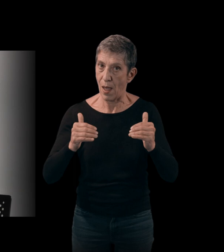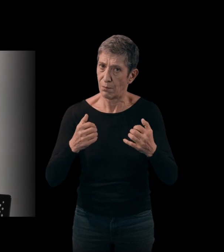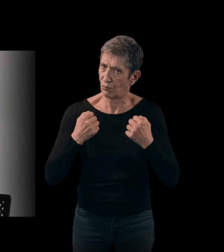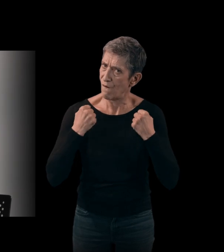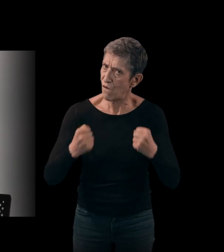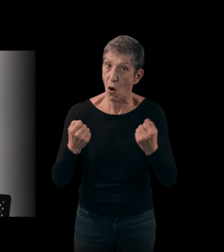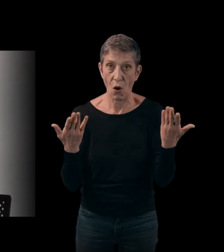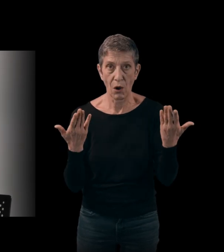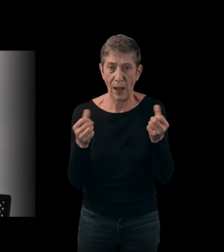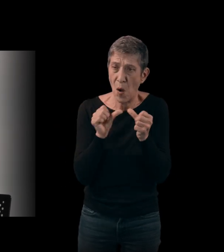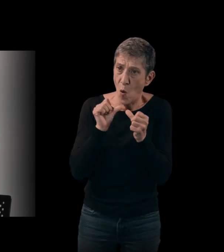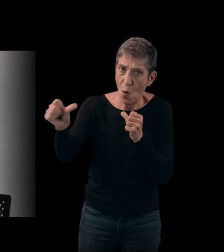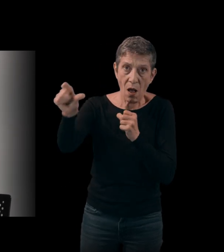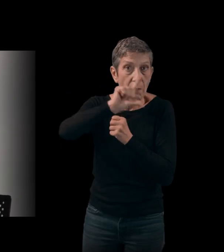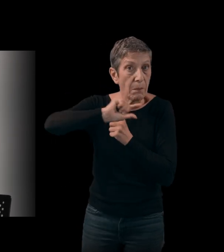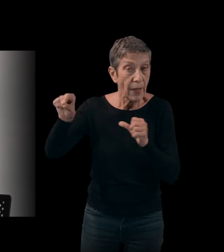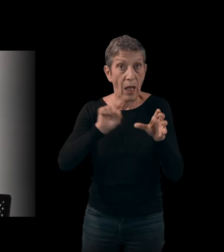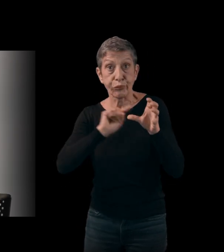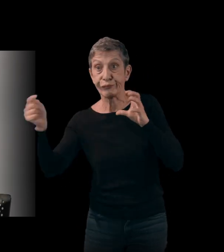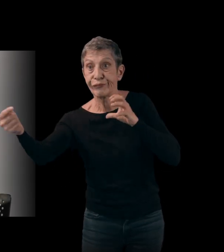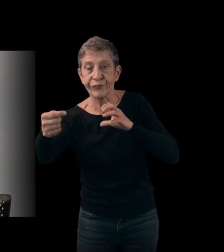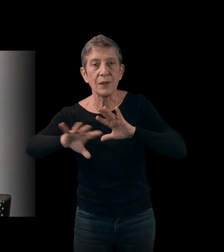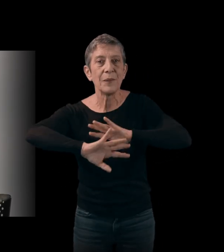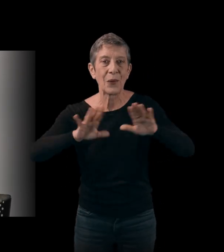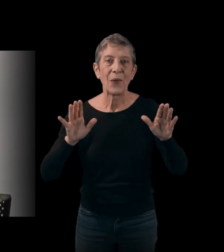Partir à l'autre bout du monde. Et puis, on pourra parler du titre aussi, ce n'était pas non plus…